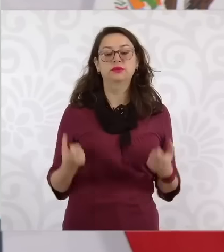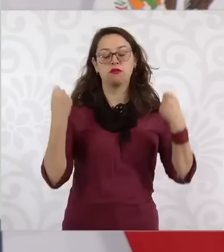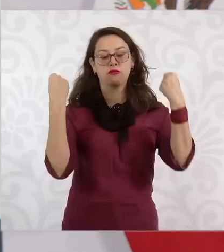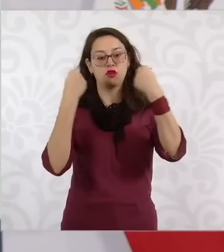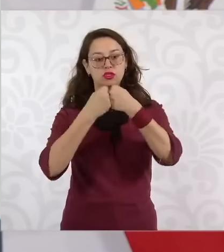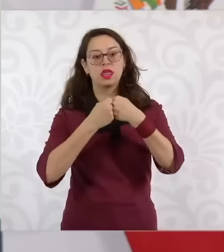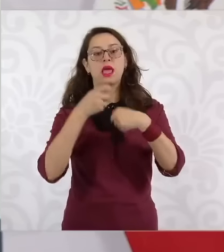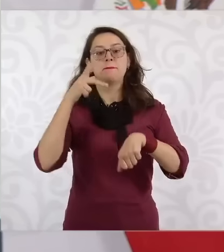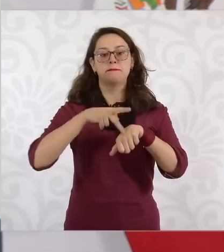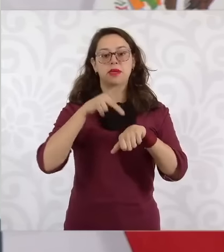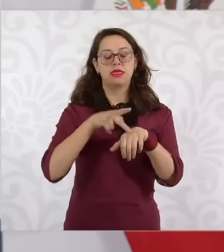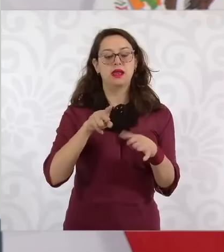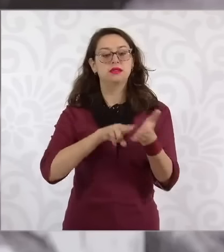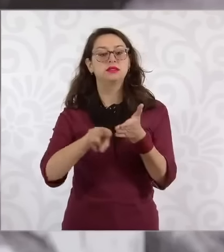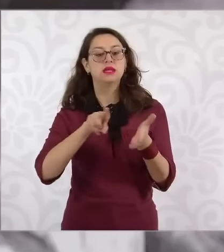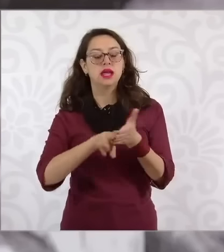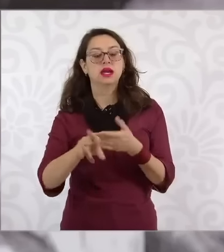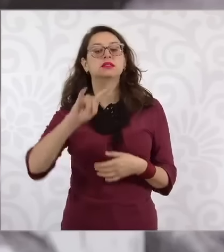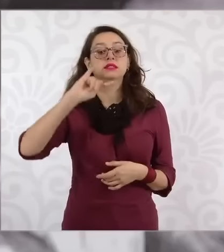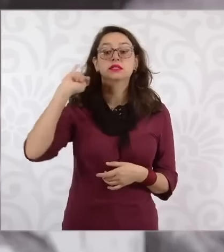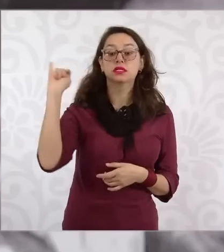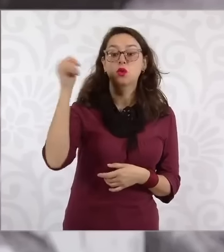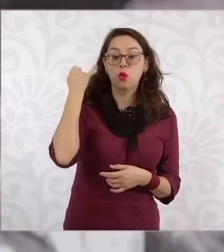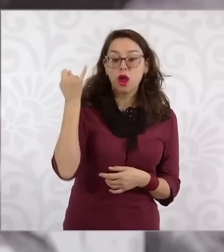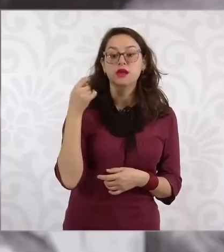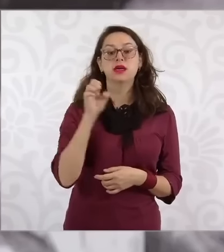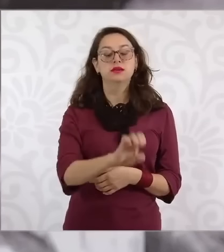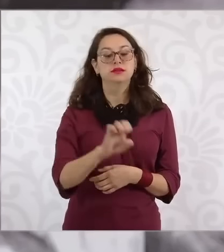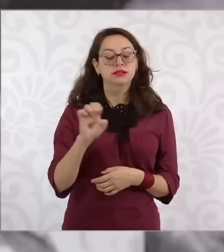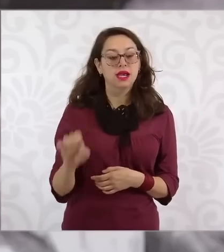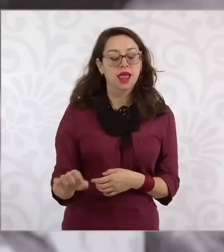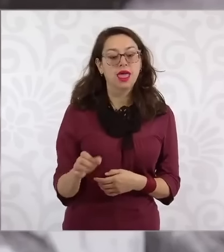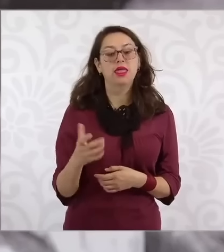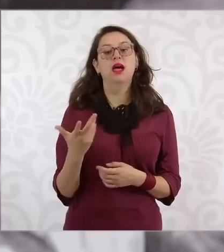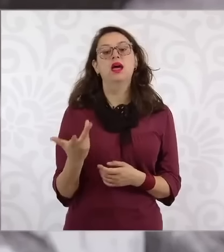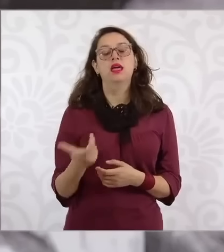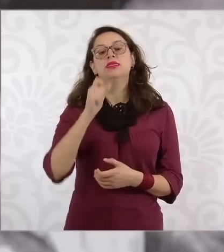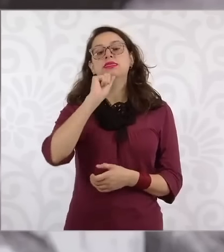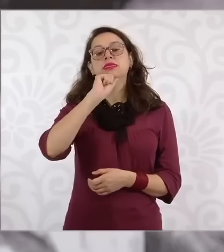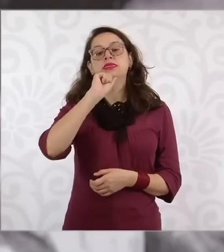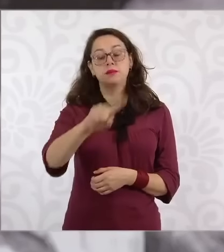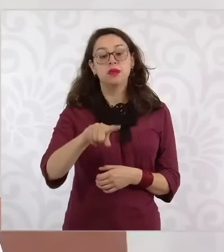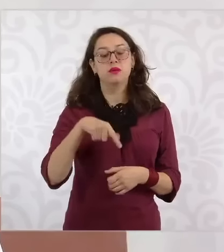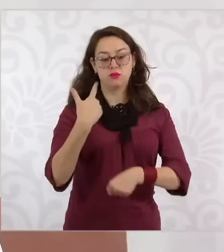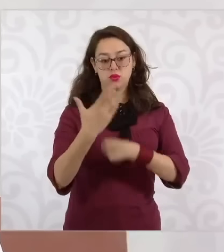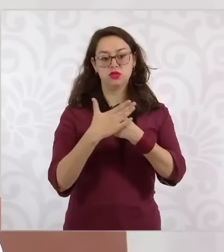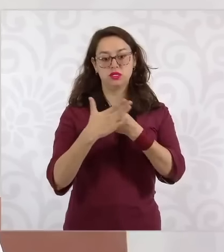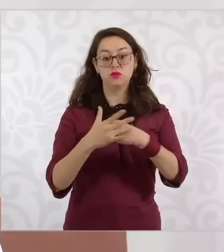tenemos el bypass de Tijuana Enenada, estamos también eh por promover unas carreteras dentro de